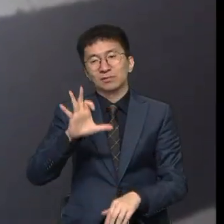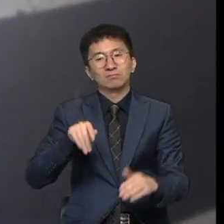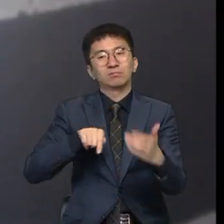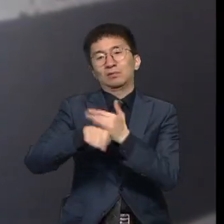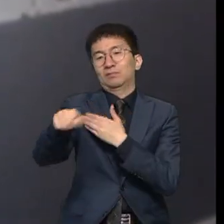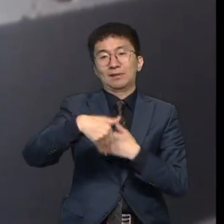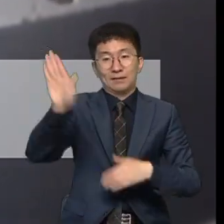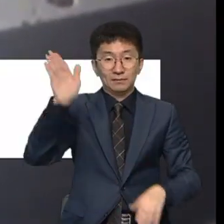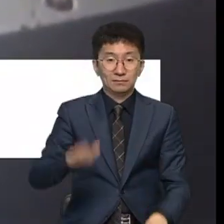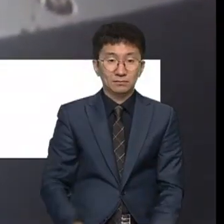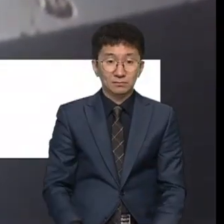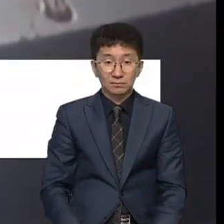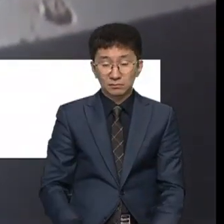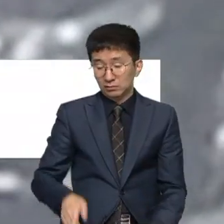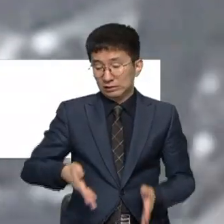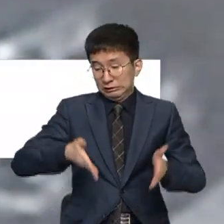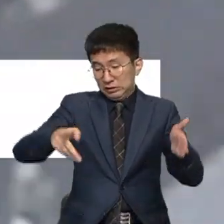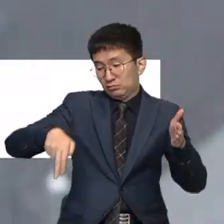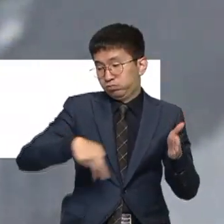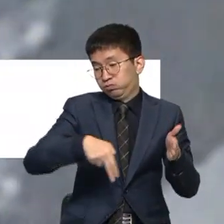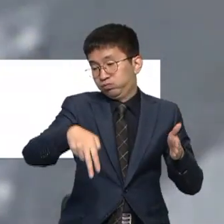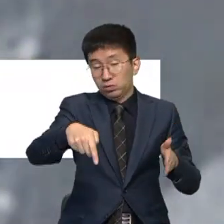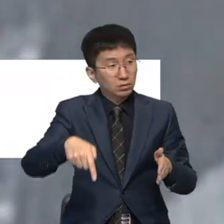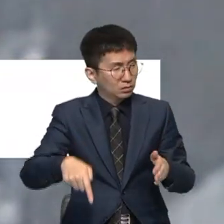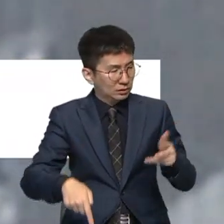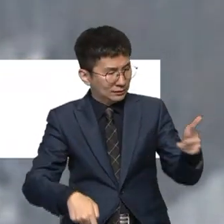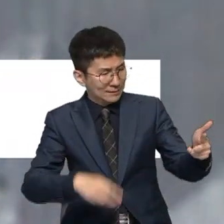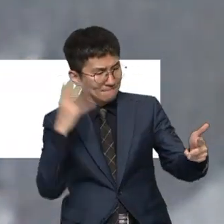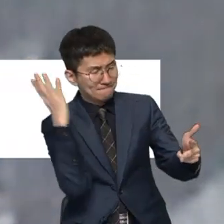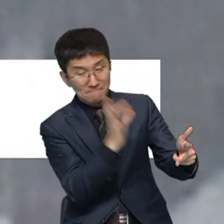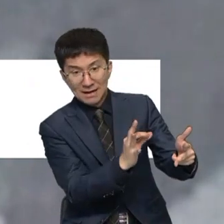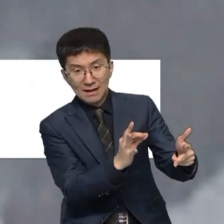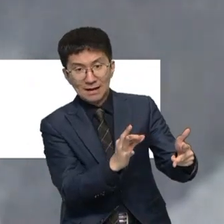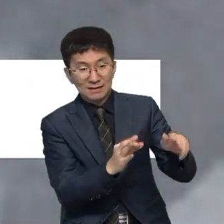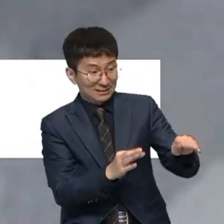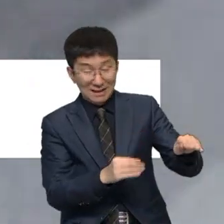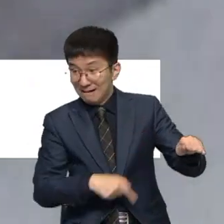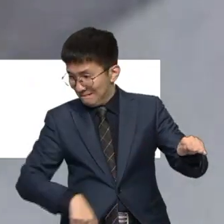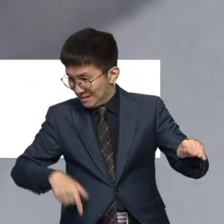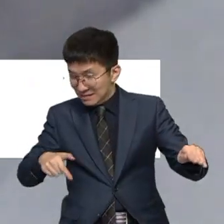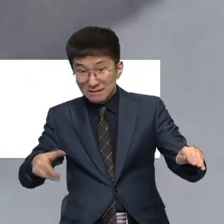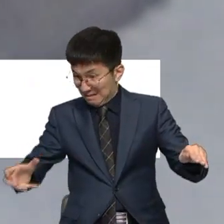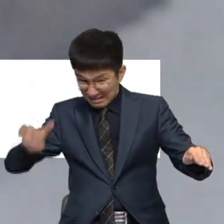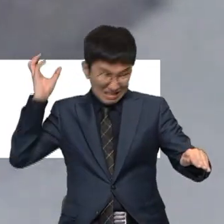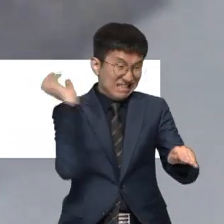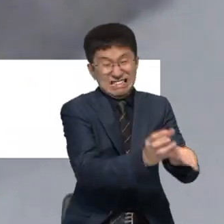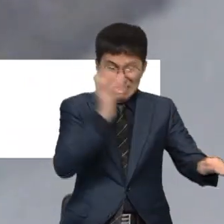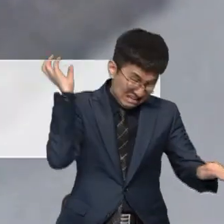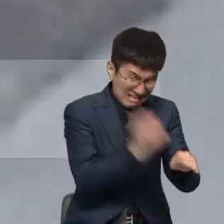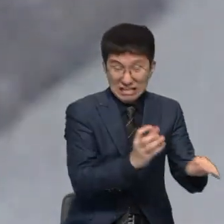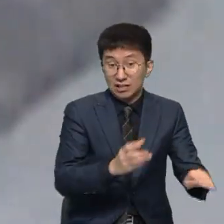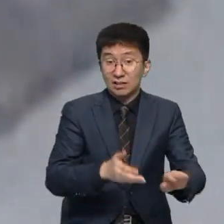길거리로 나온 여성은 이번에는 주차된 차량을 향해 소화기를 휘두르고 다른 차량에도 소화기를 집어던지며 난동을